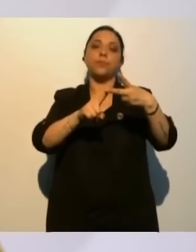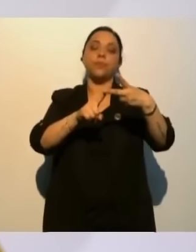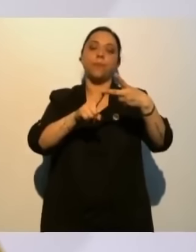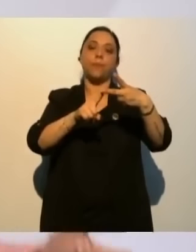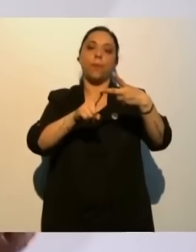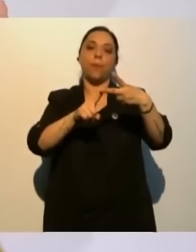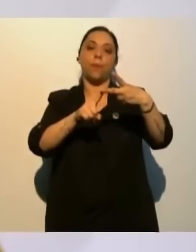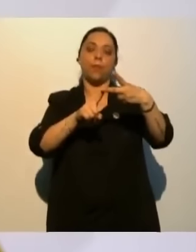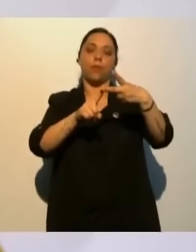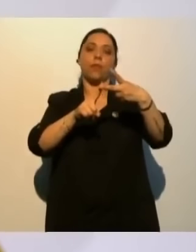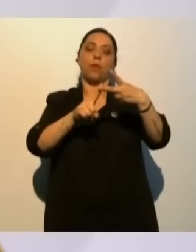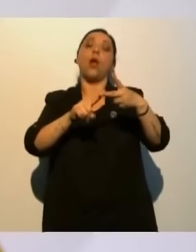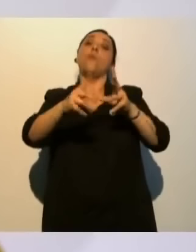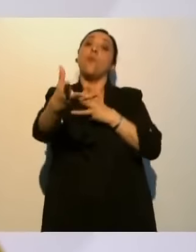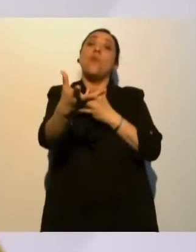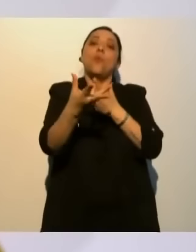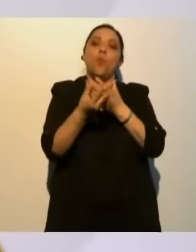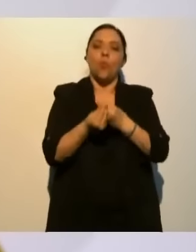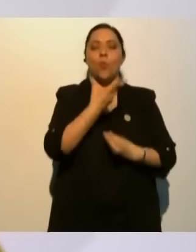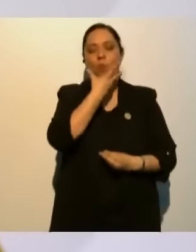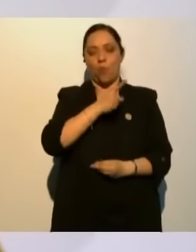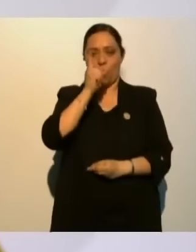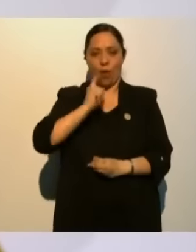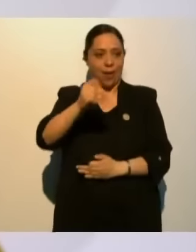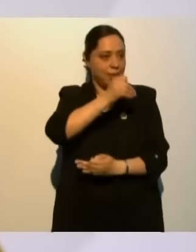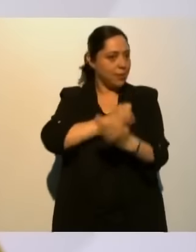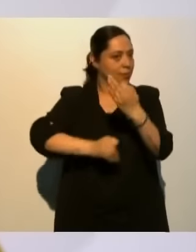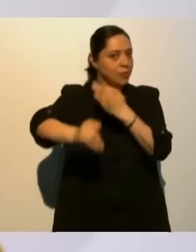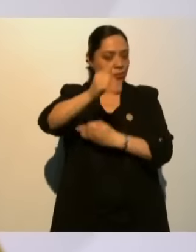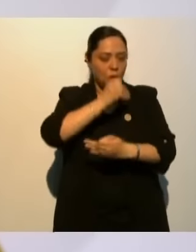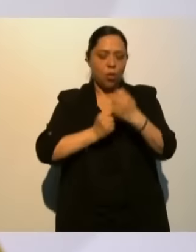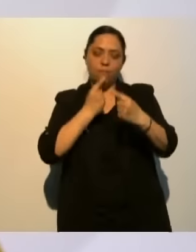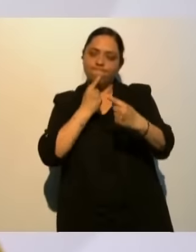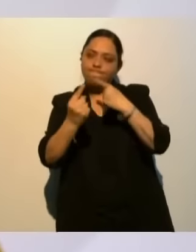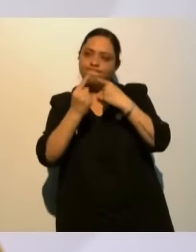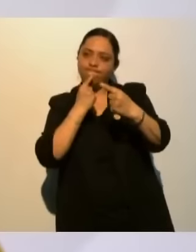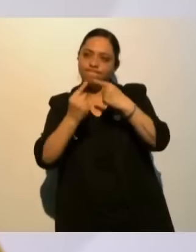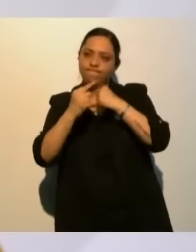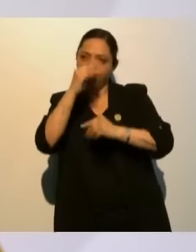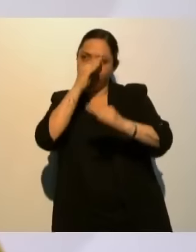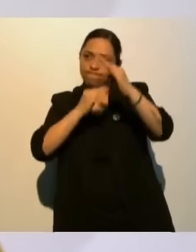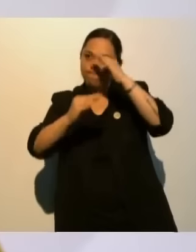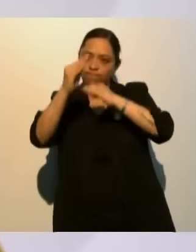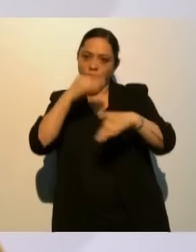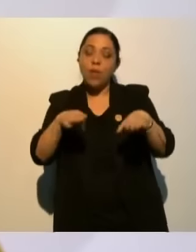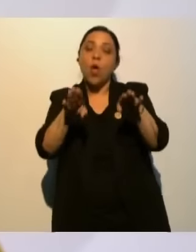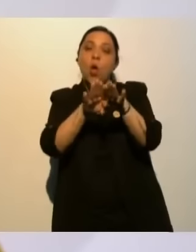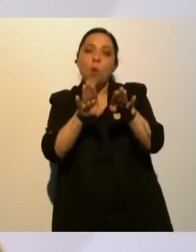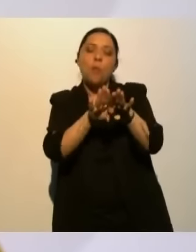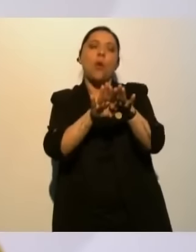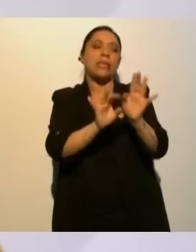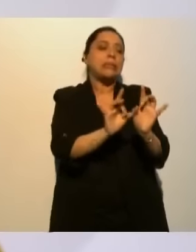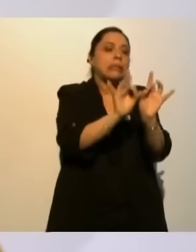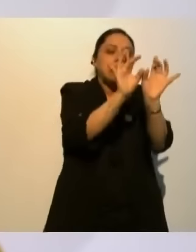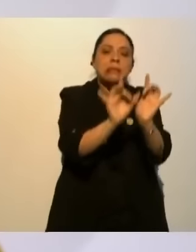que juntas y juntos podamos resolver ver eh los problemas relacionados con la infraestructura de